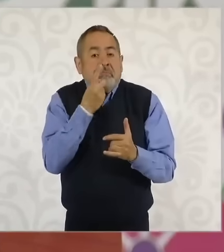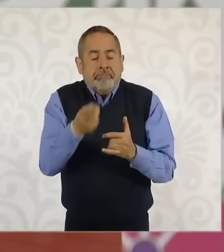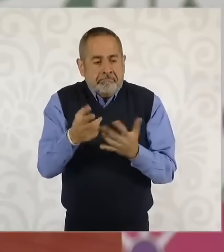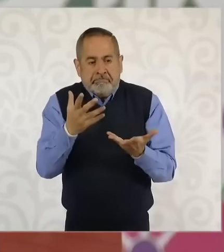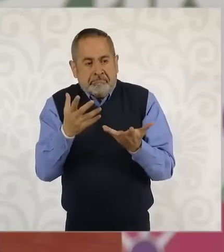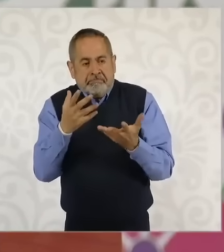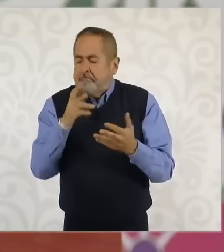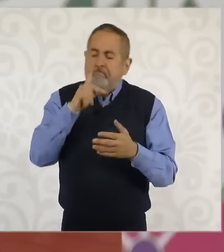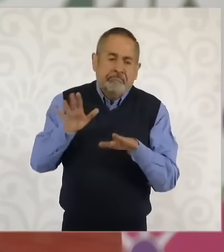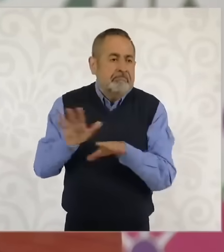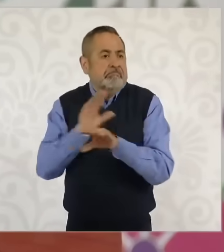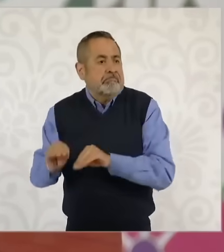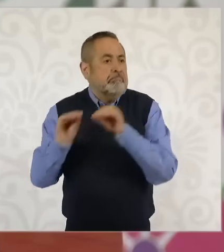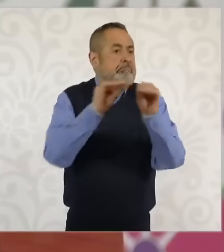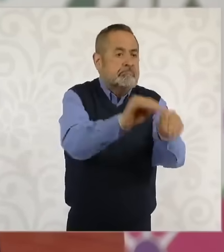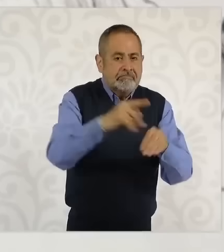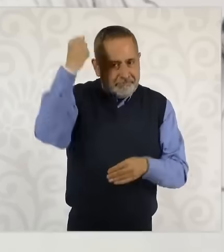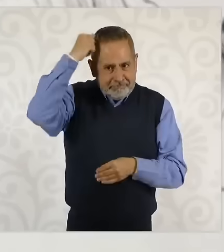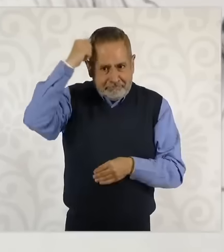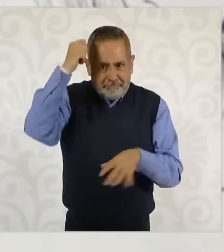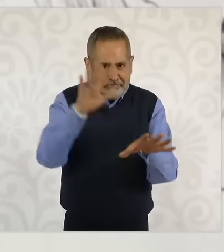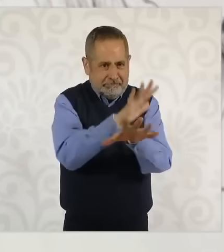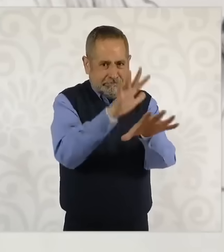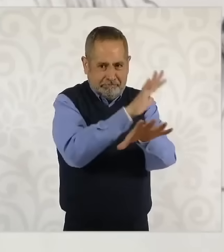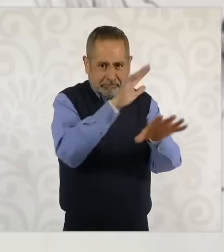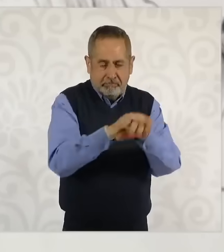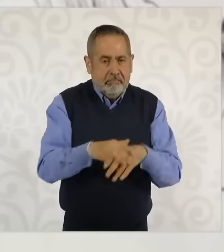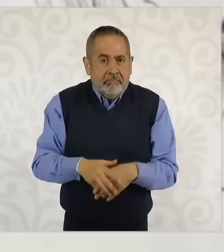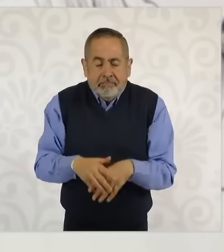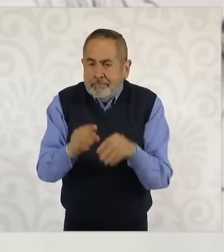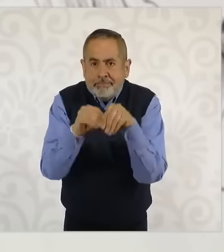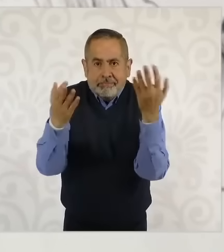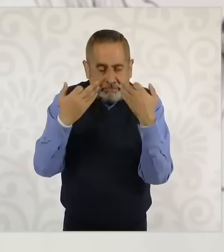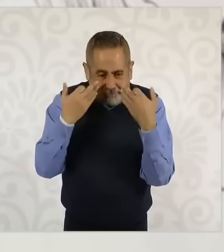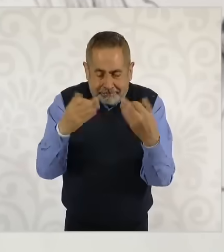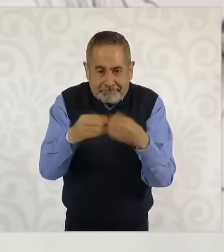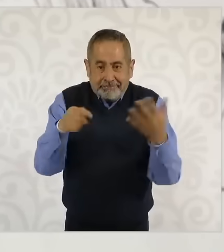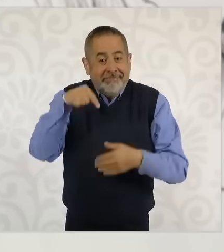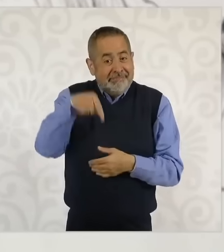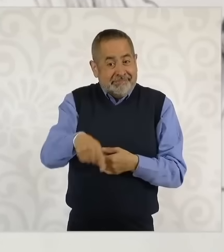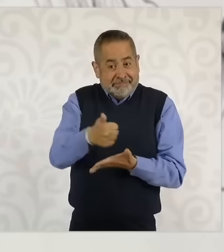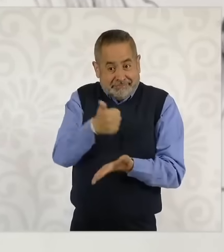en Tescoco, pero es evidente o era evidente que el aeropuerto internacional de la Ciudad de